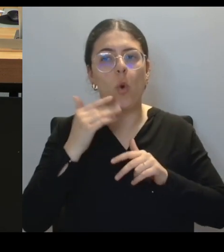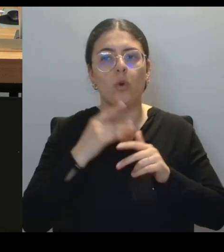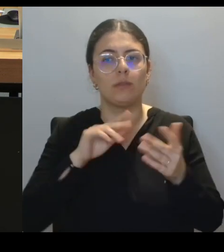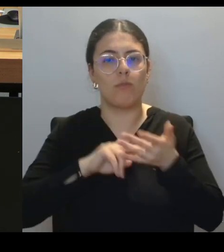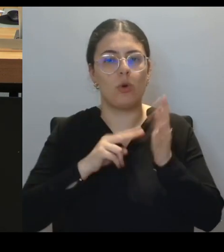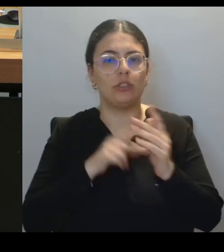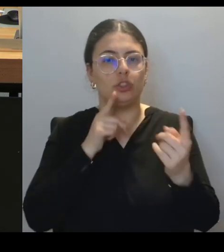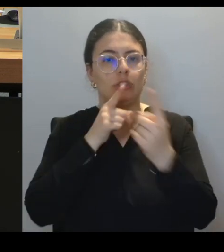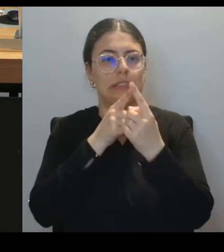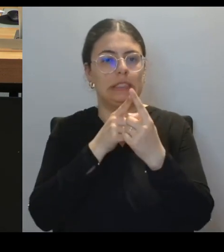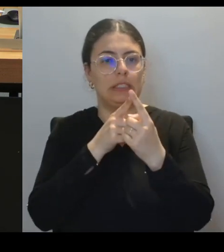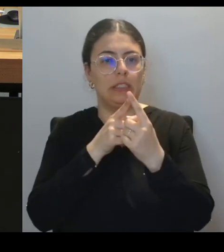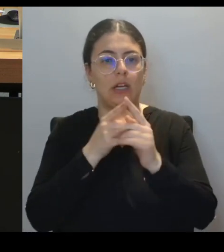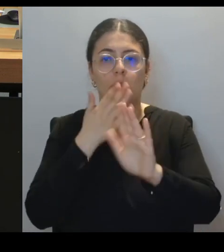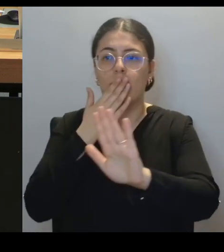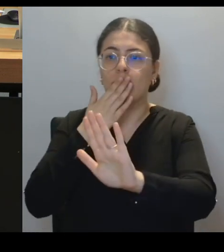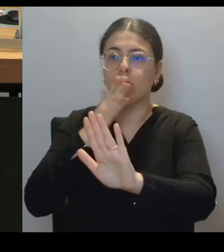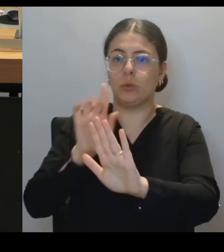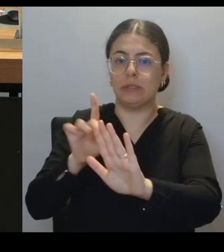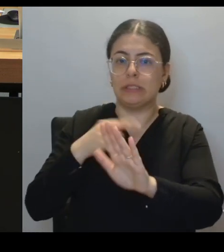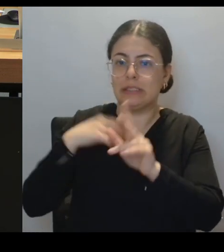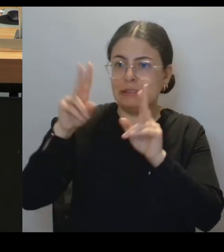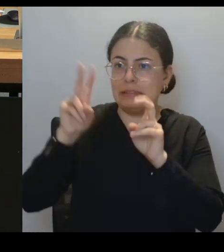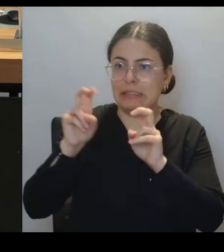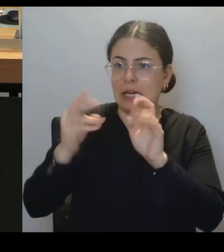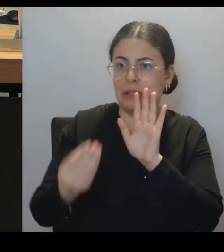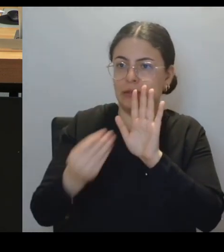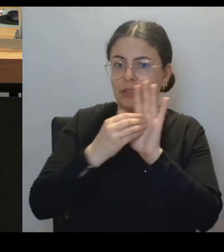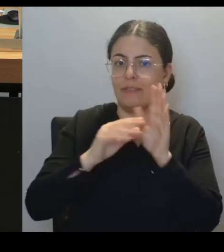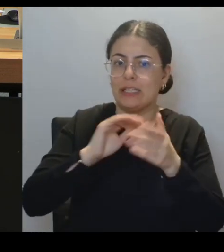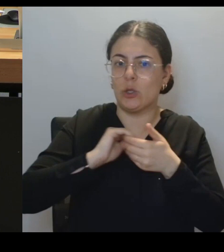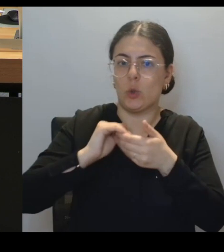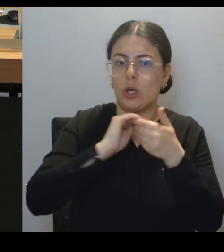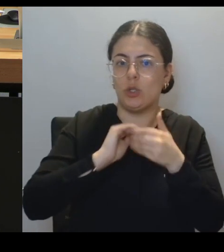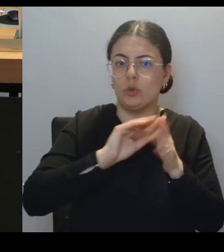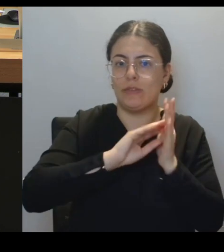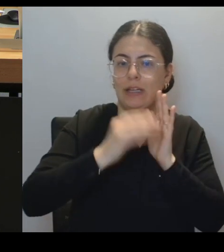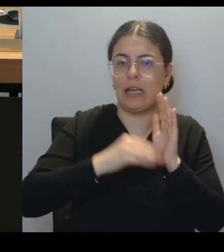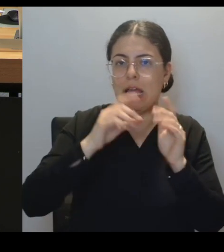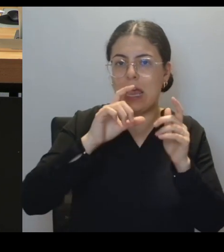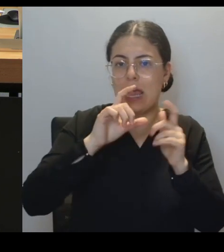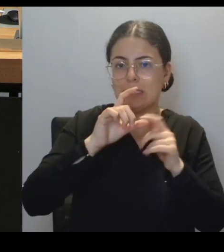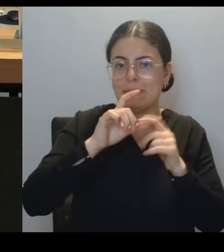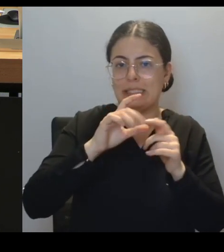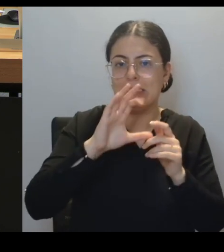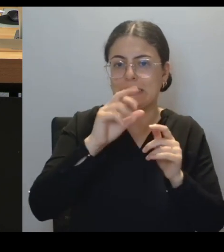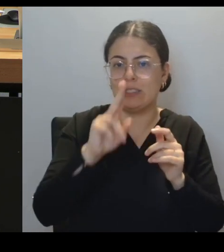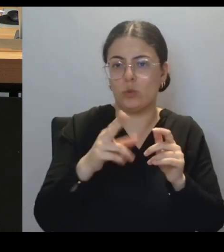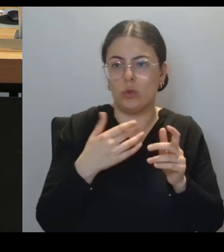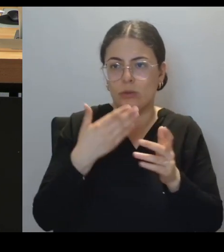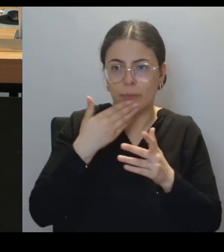Das steht im Koalitionsvertrag von SPD und CDU und ich zitiere mit ihrer Genehmigung weiter Safer Spaces und diskriminierungssensible